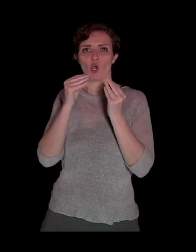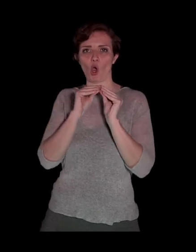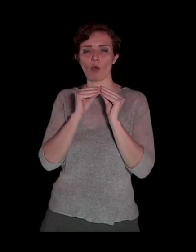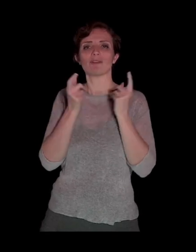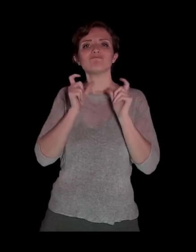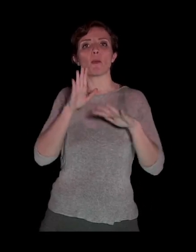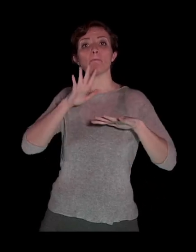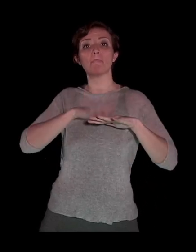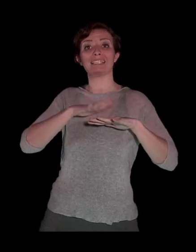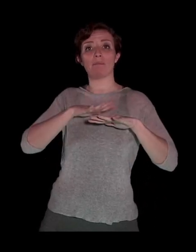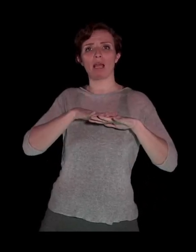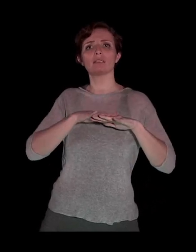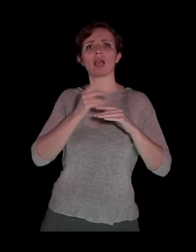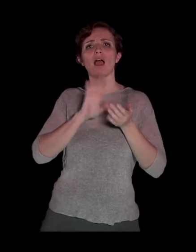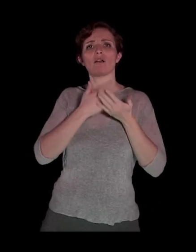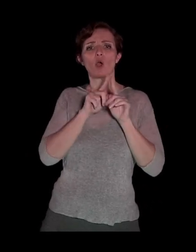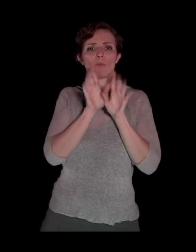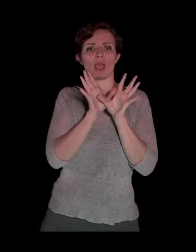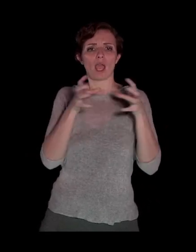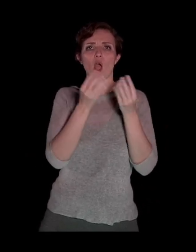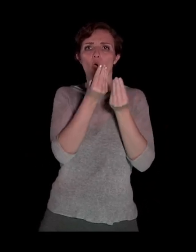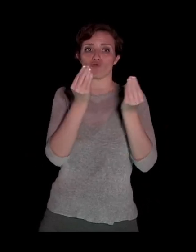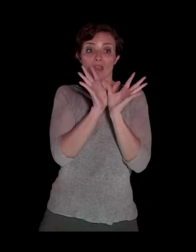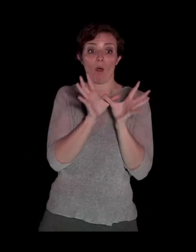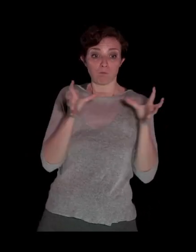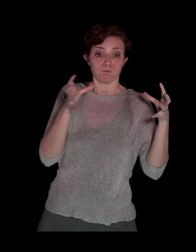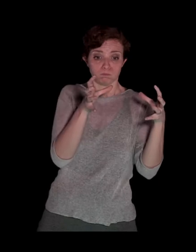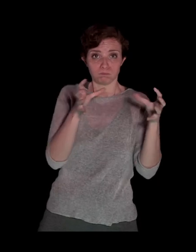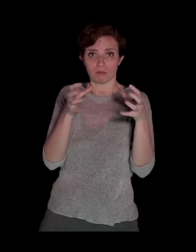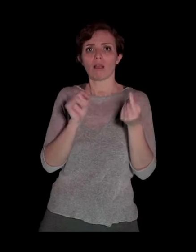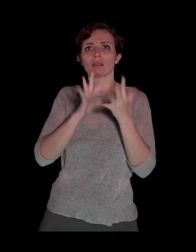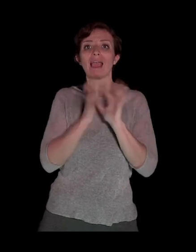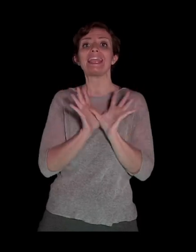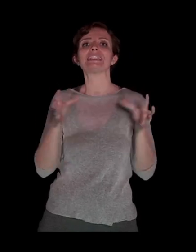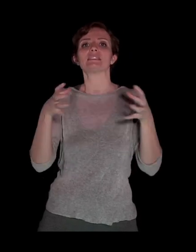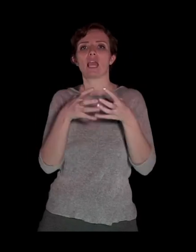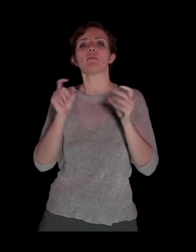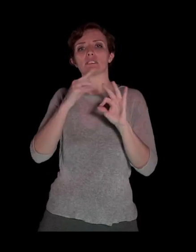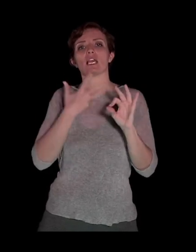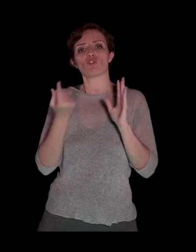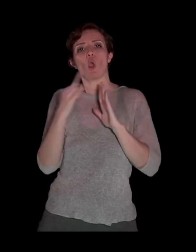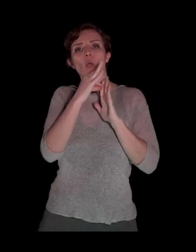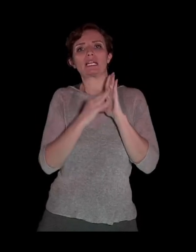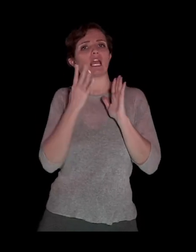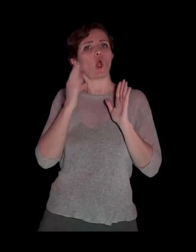..un raggruppamento di oggetti rappresenta un insieme, se esiste un criterio oggettivo che permetta di decidere...